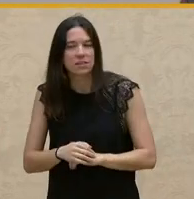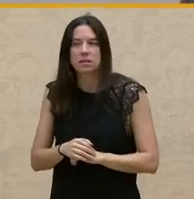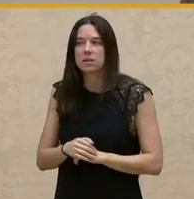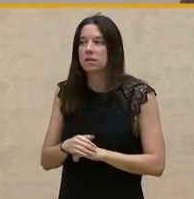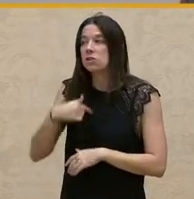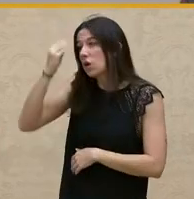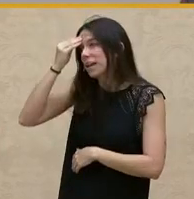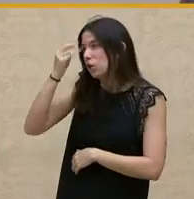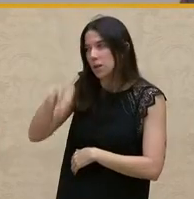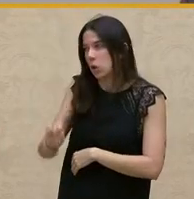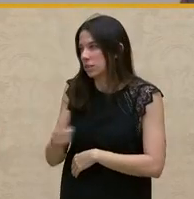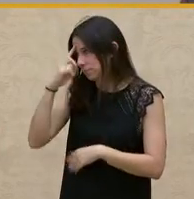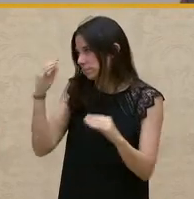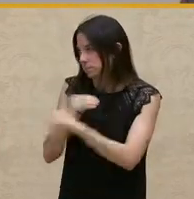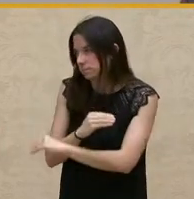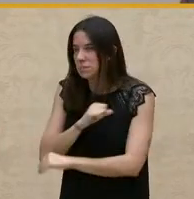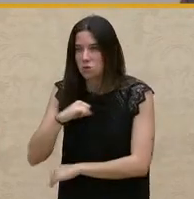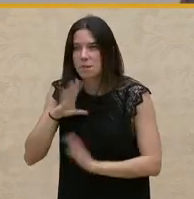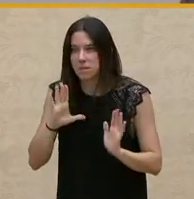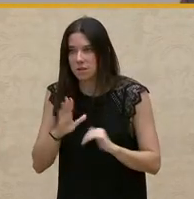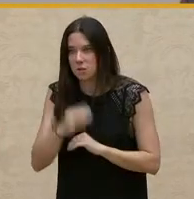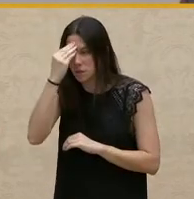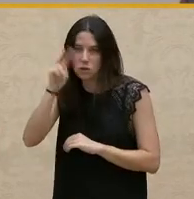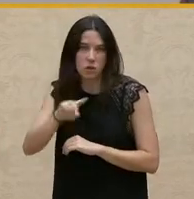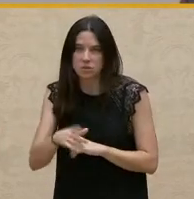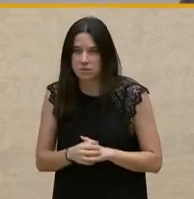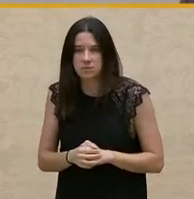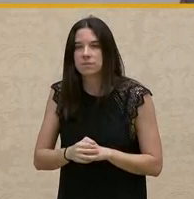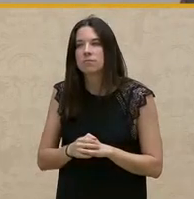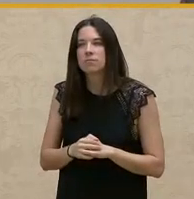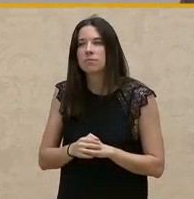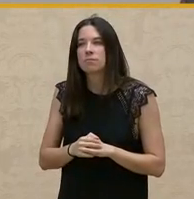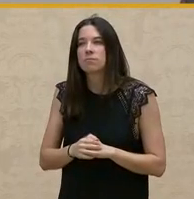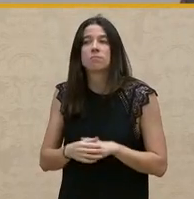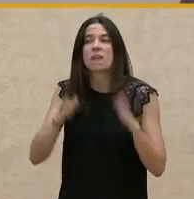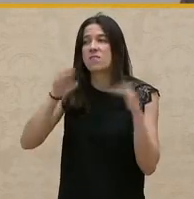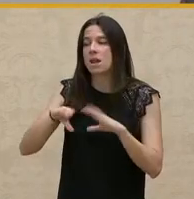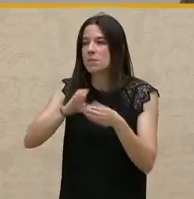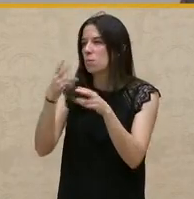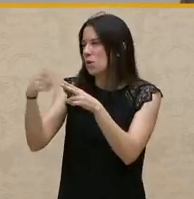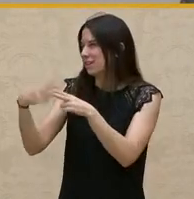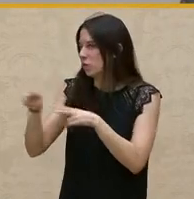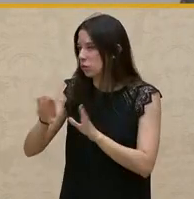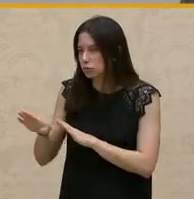no es así. Personalmente, creo que no es así. Al final los partidos políticos y los gobiernos